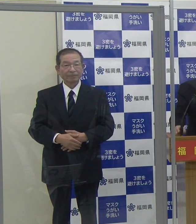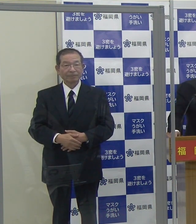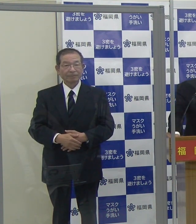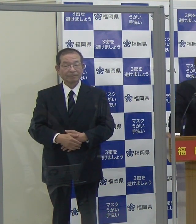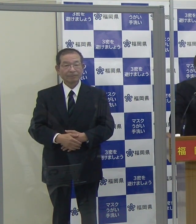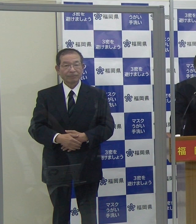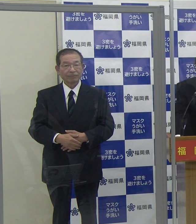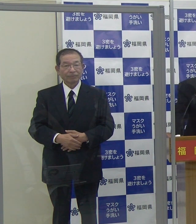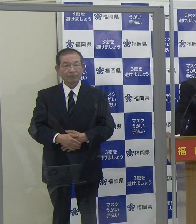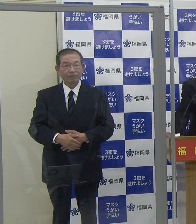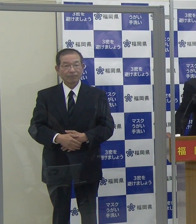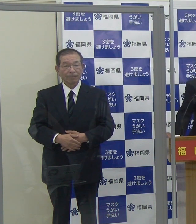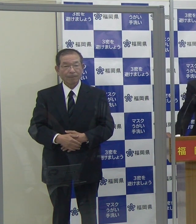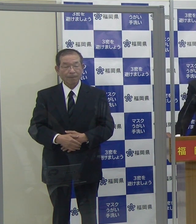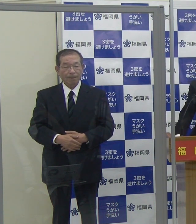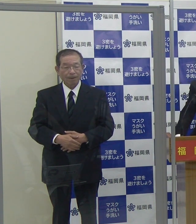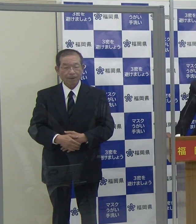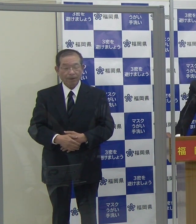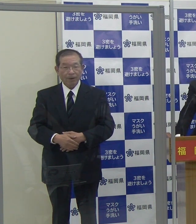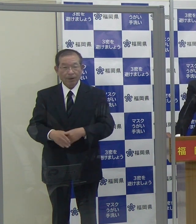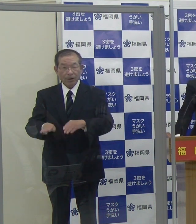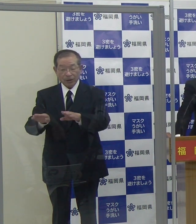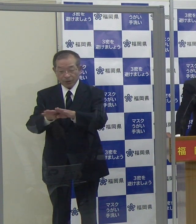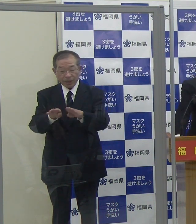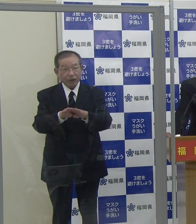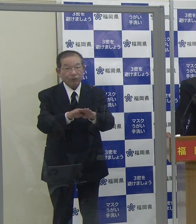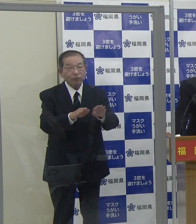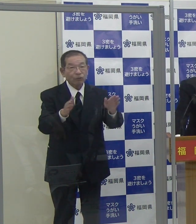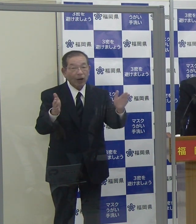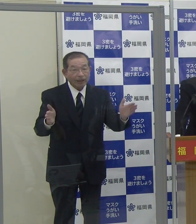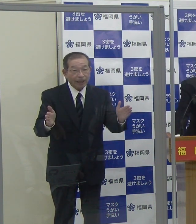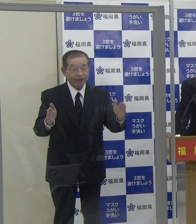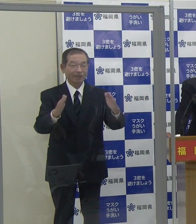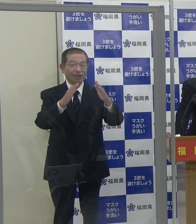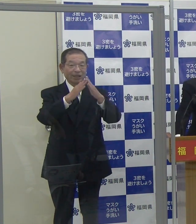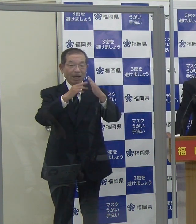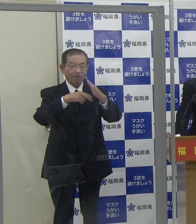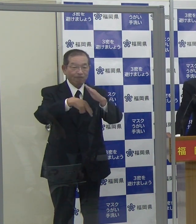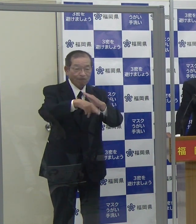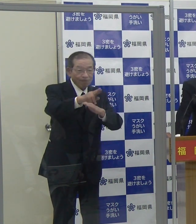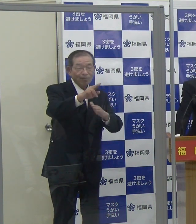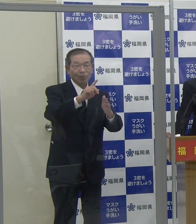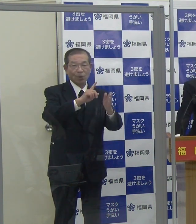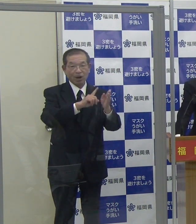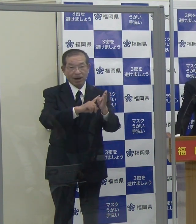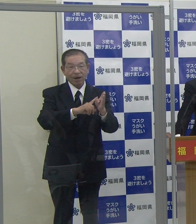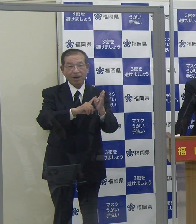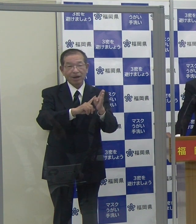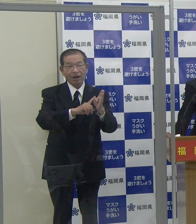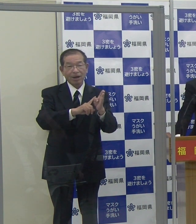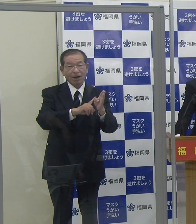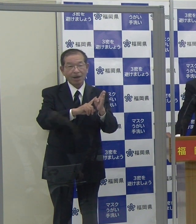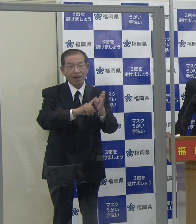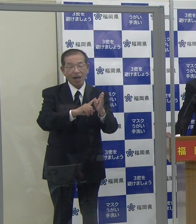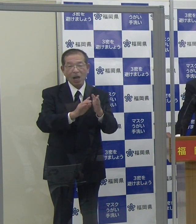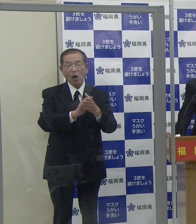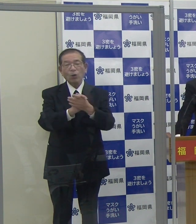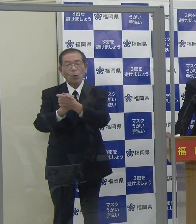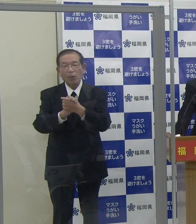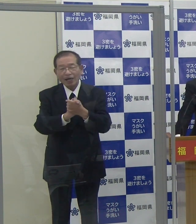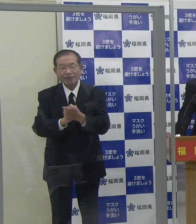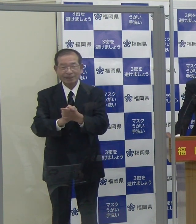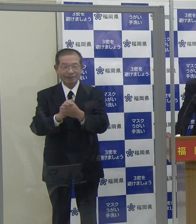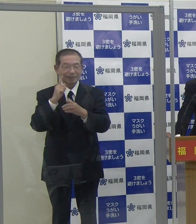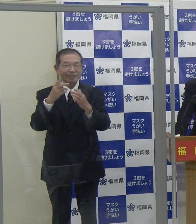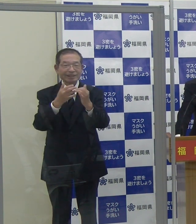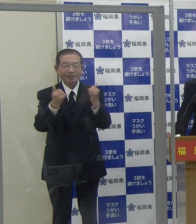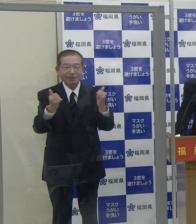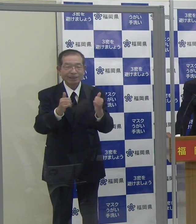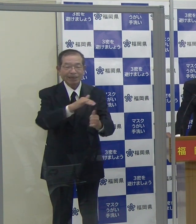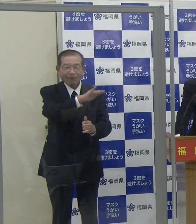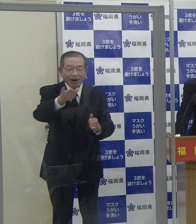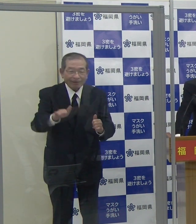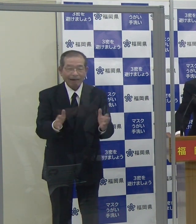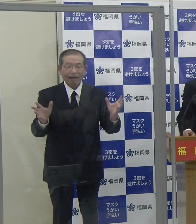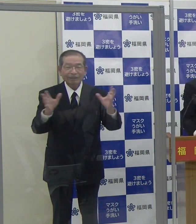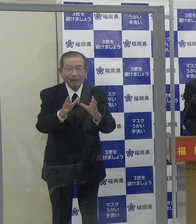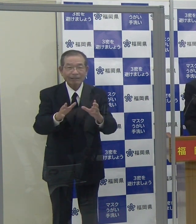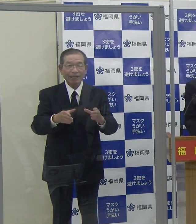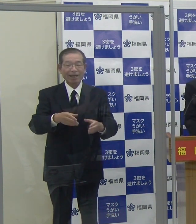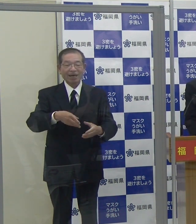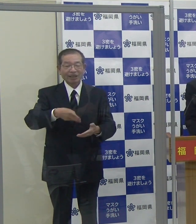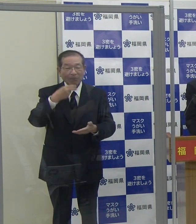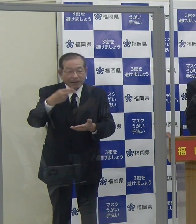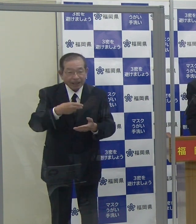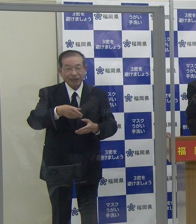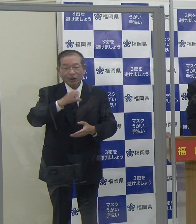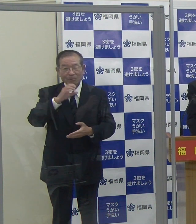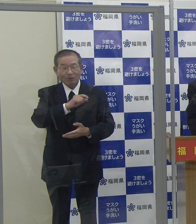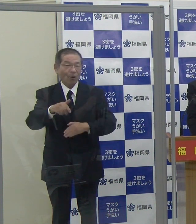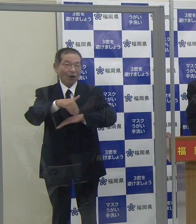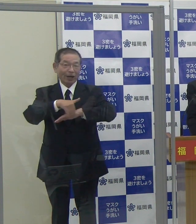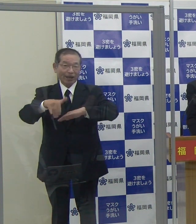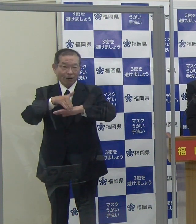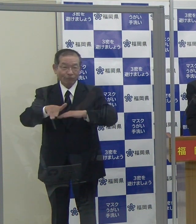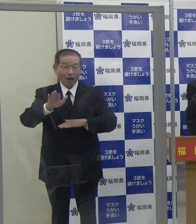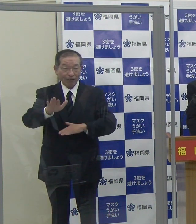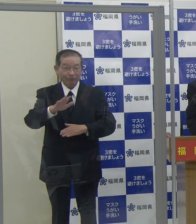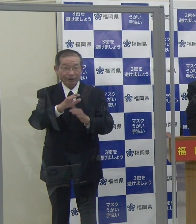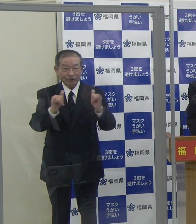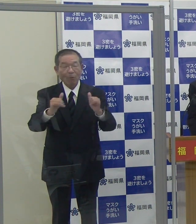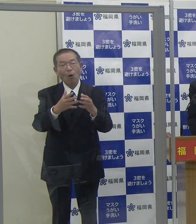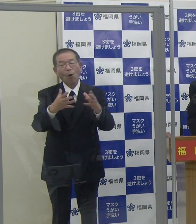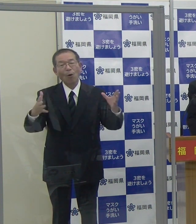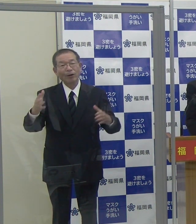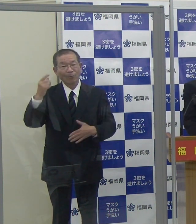連休中に、お出かけや、お友達やご親戚等との会食などの計画を立てている方も多いと思います。